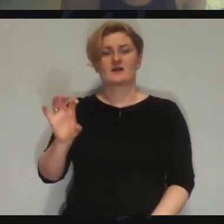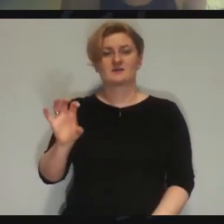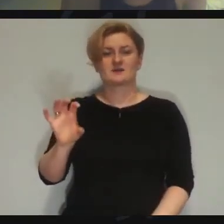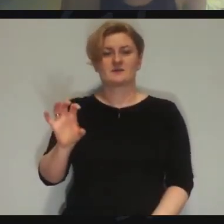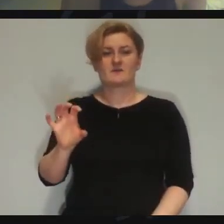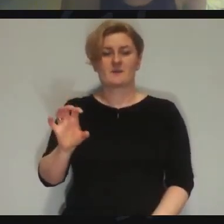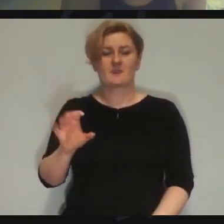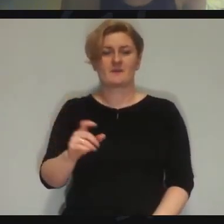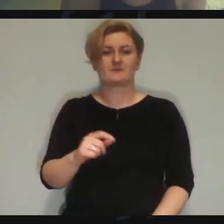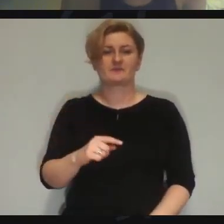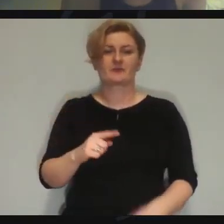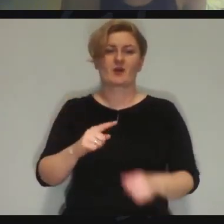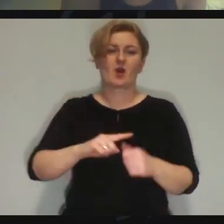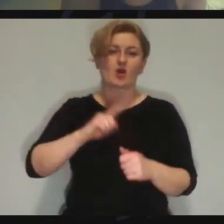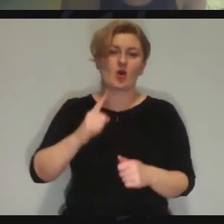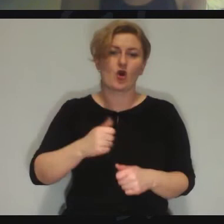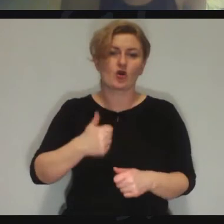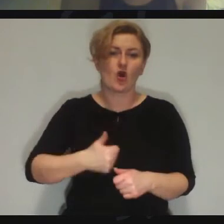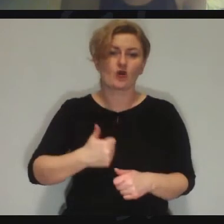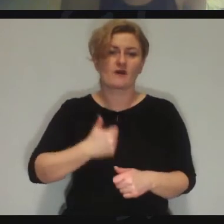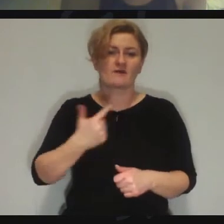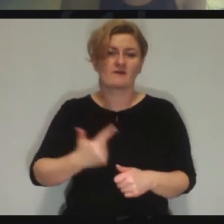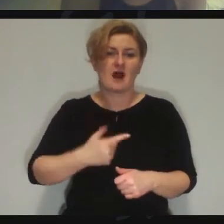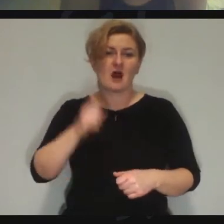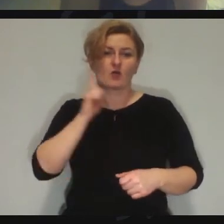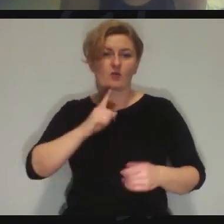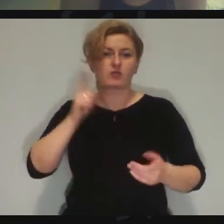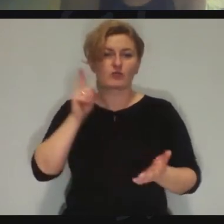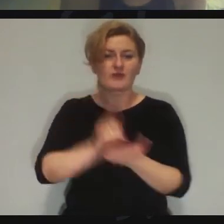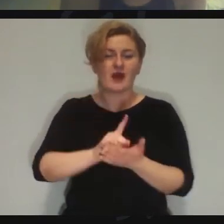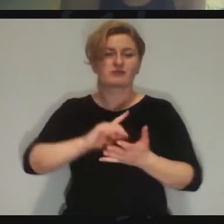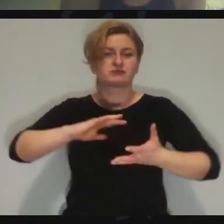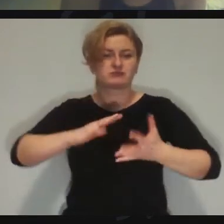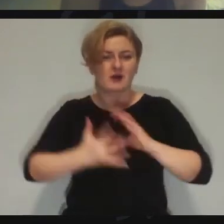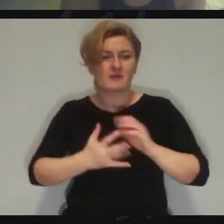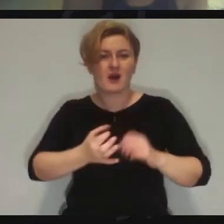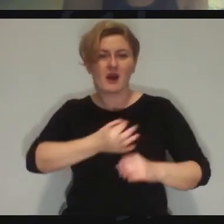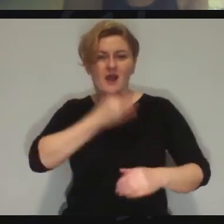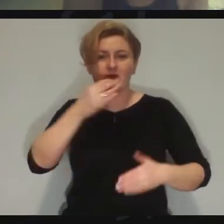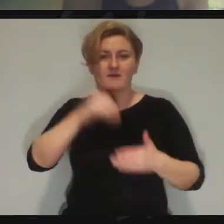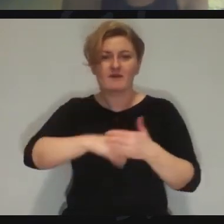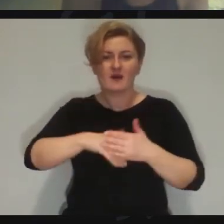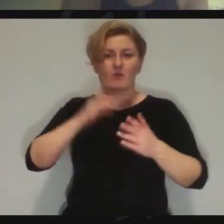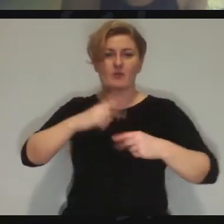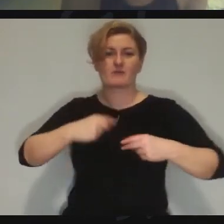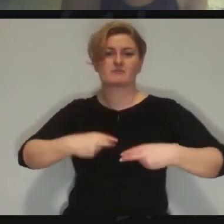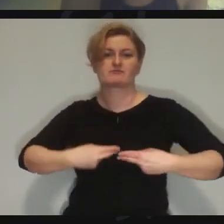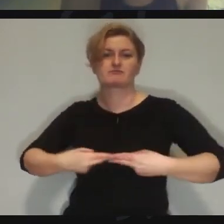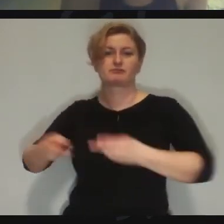Za rok czy dwa, gdy chłopak się zresocjalizuje, wyfruwa, idzie na wolność,